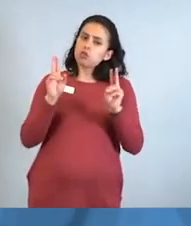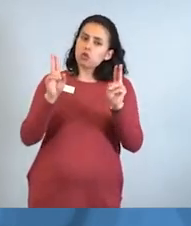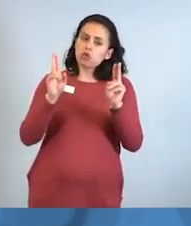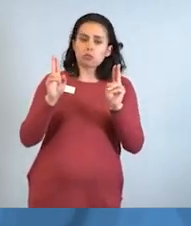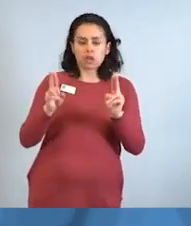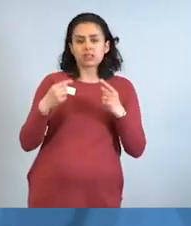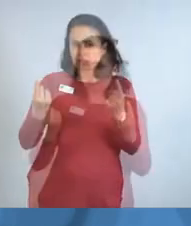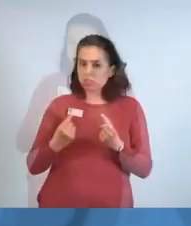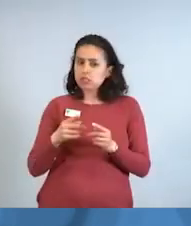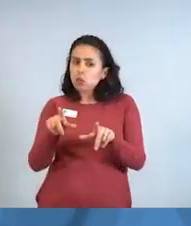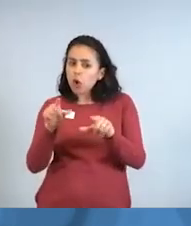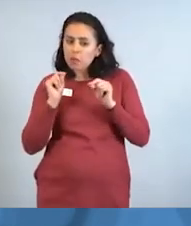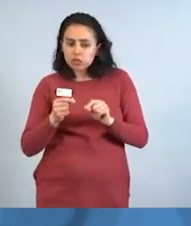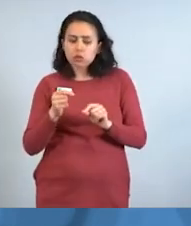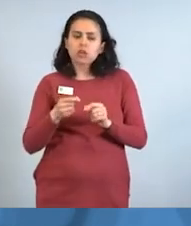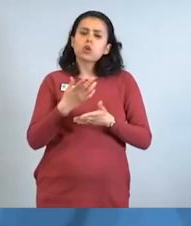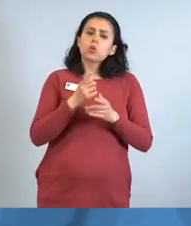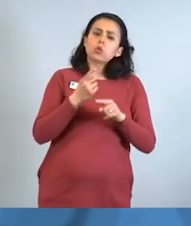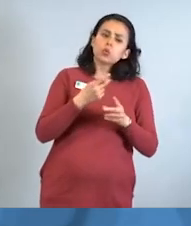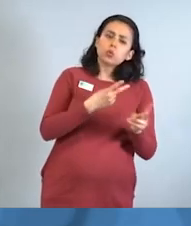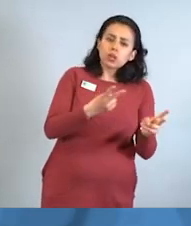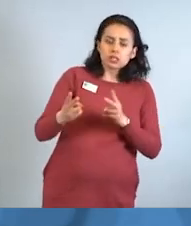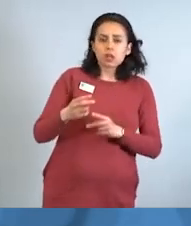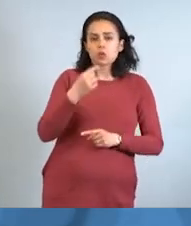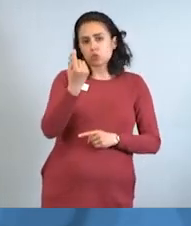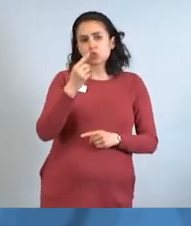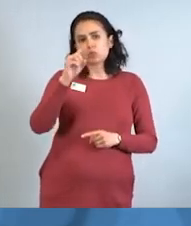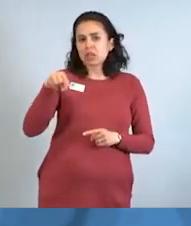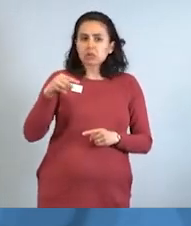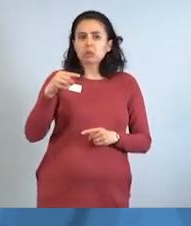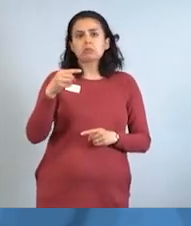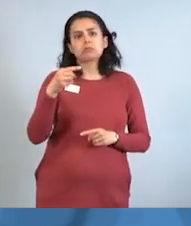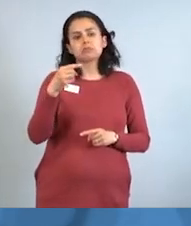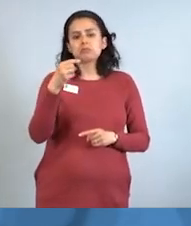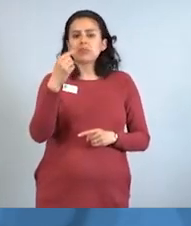Se on yleensä noin 1/500 000 tai 1/1 000 000 rokotettua kohti.